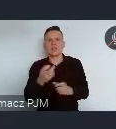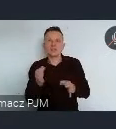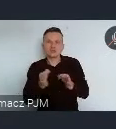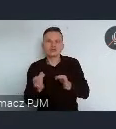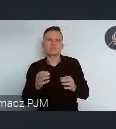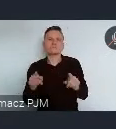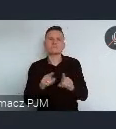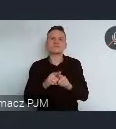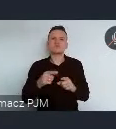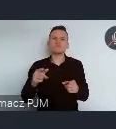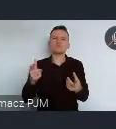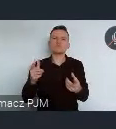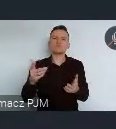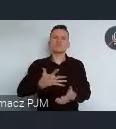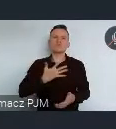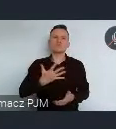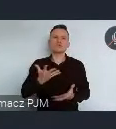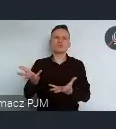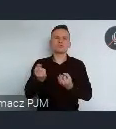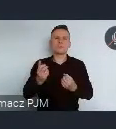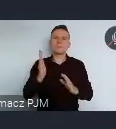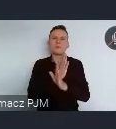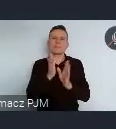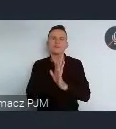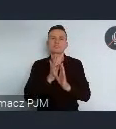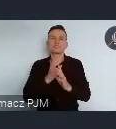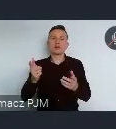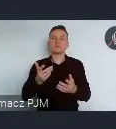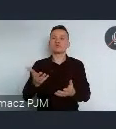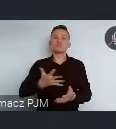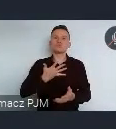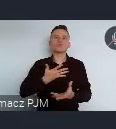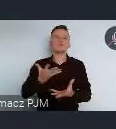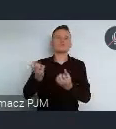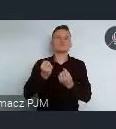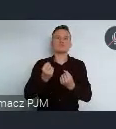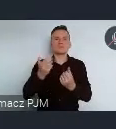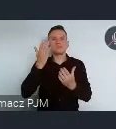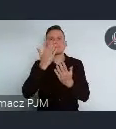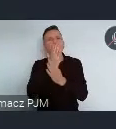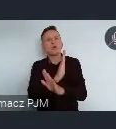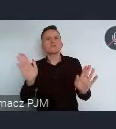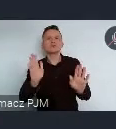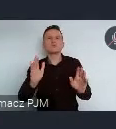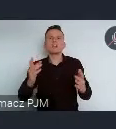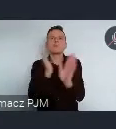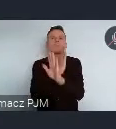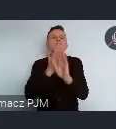które informowałyby nas o stanie powietrza w centrum miasta, a także systemu monitoringu wizyjnego.